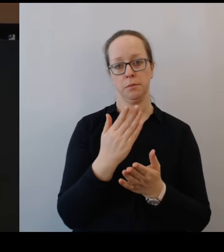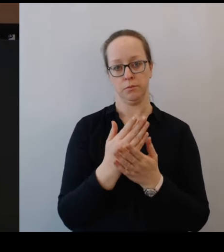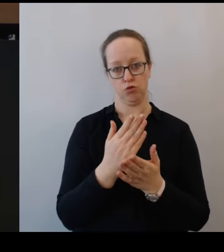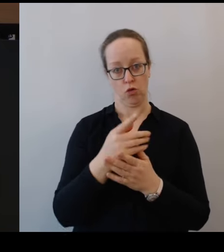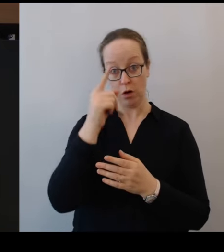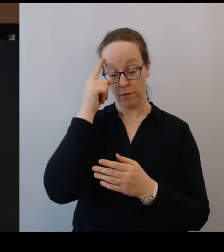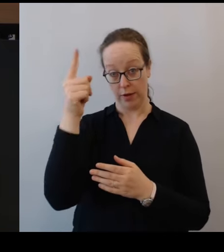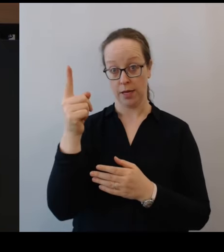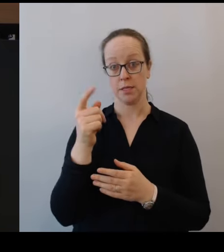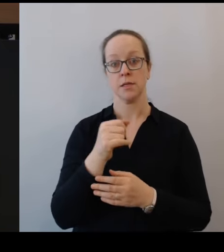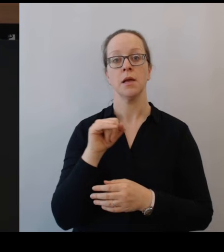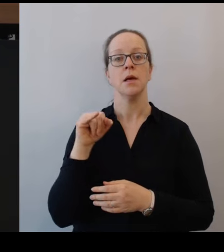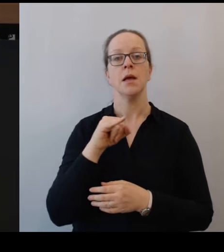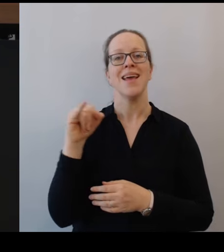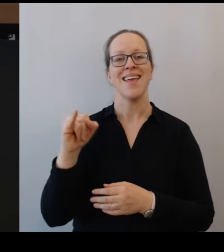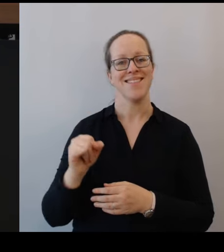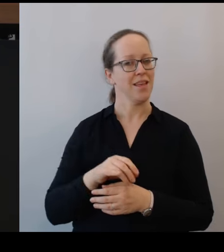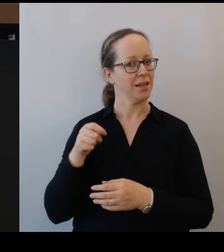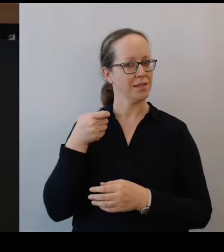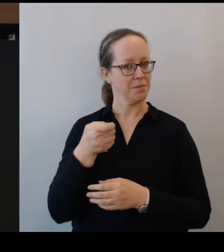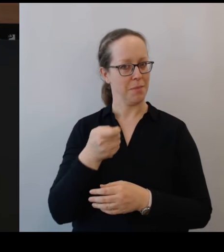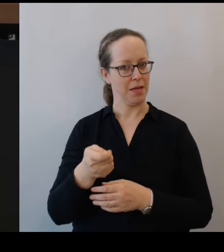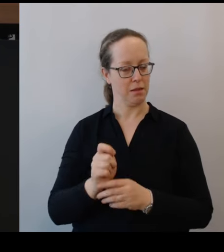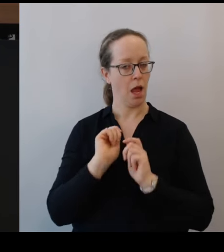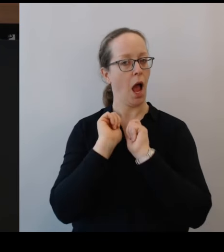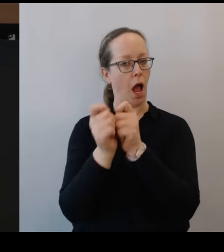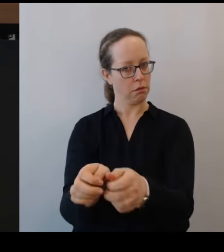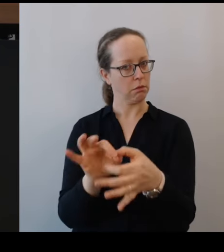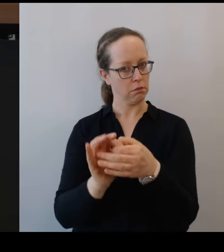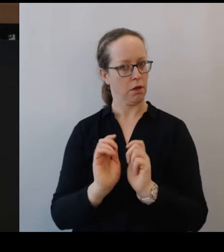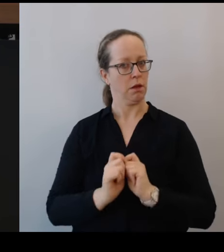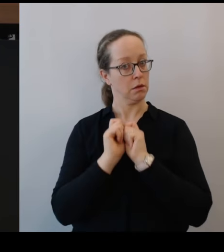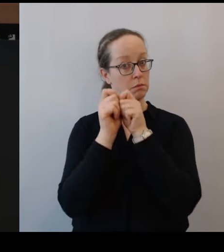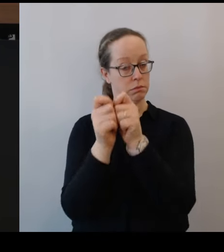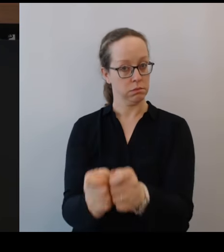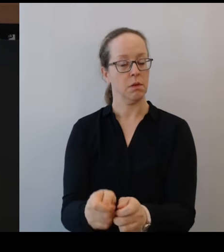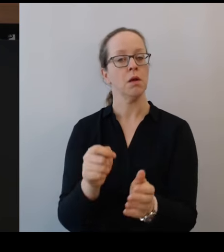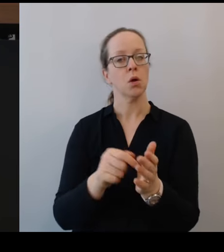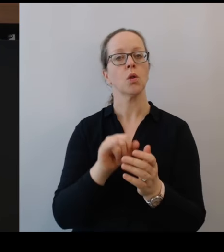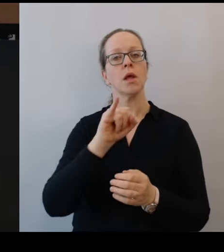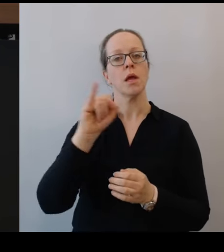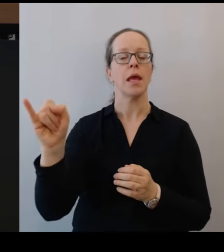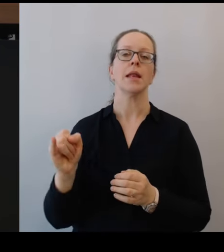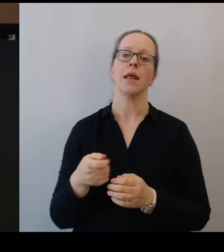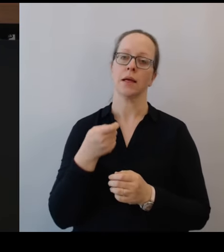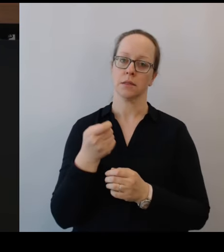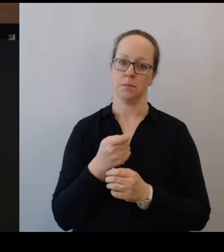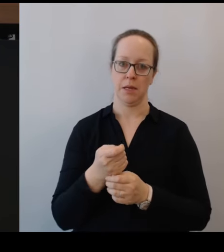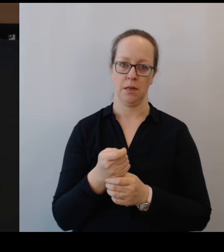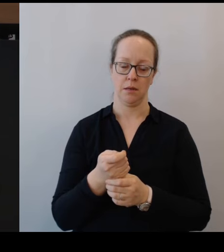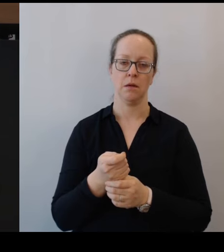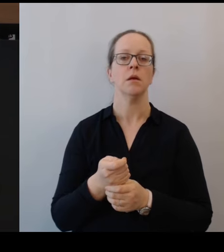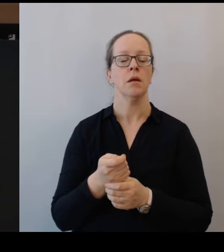Indexmieten den Mietspiegel kaputt machen, weil sie den Mietspiegel nach oben treiben und weil sie eben auch wirklich zu einem Kostenbeschleuniger